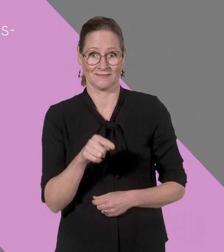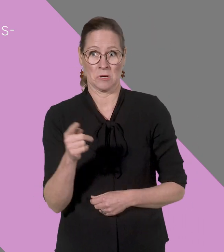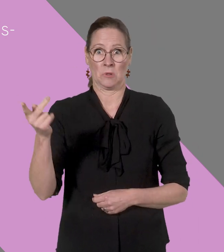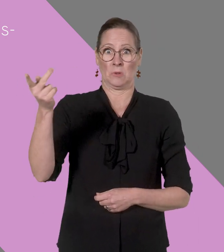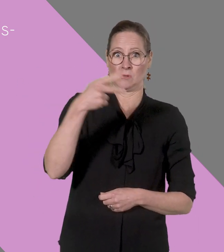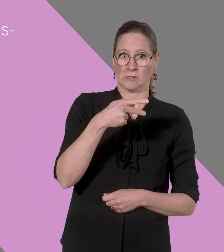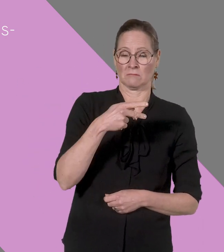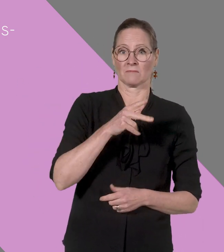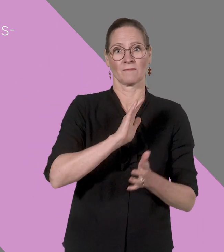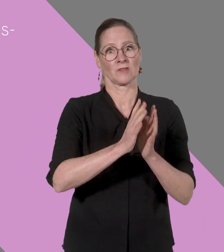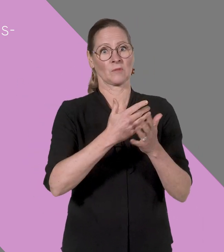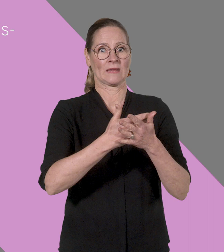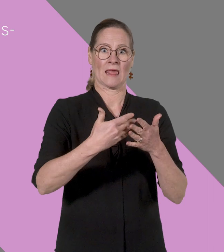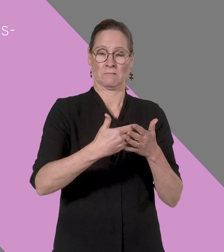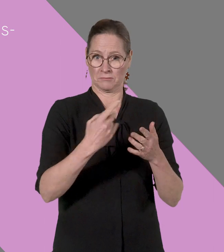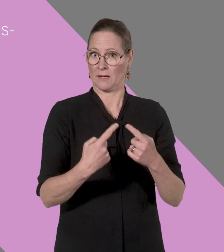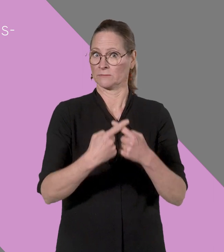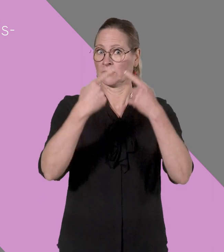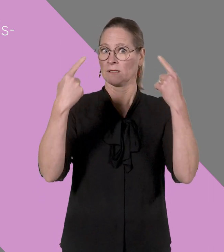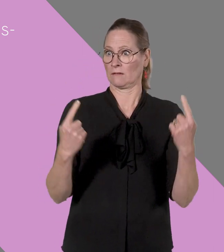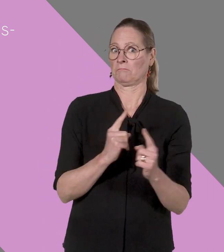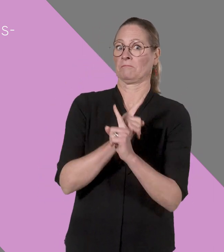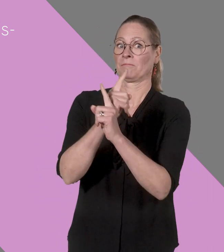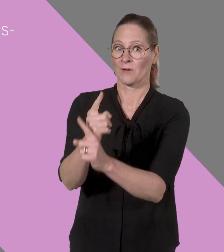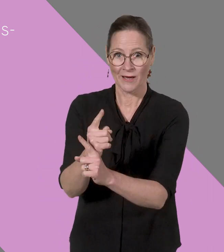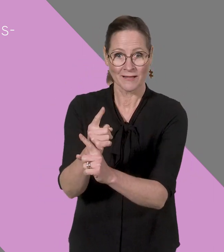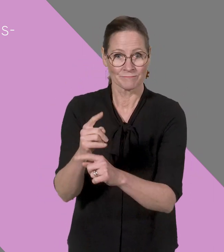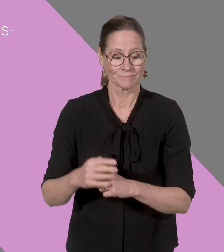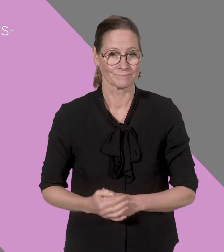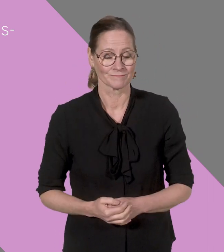Viitotut kielet olivat tällöin kyselyssä mukana ensimmäistä kertaa.